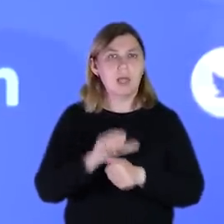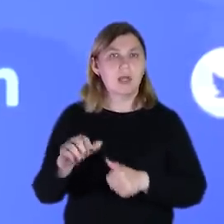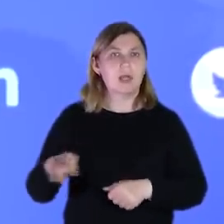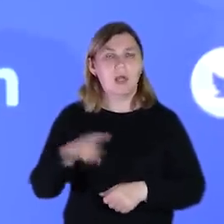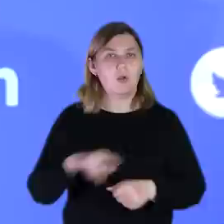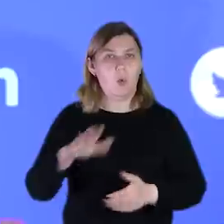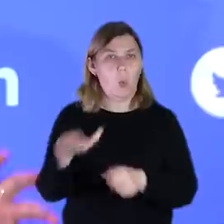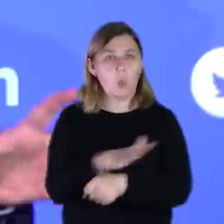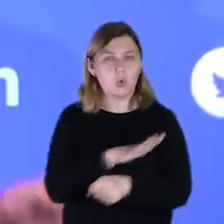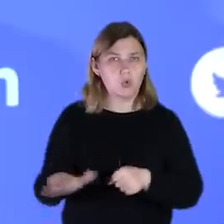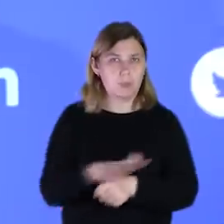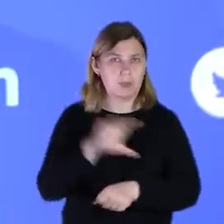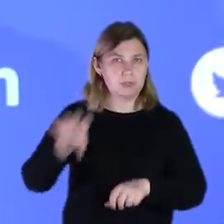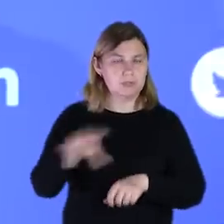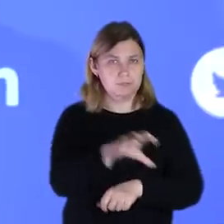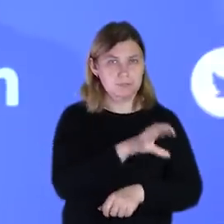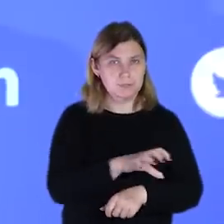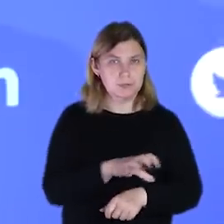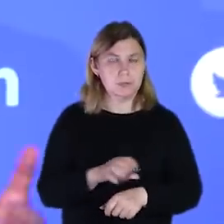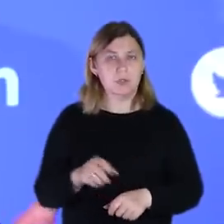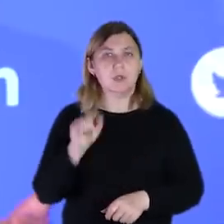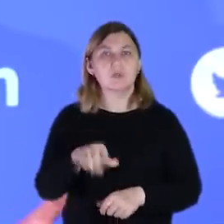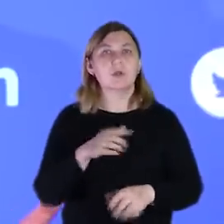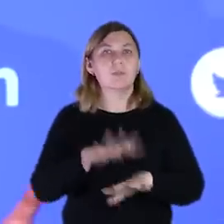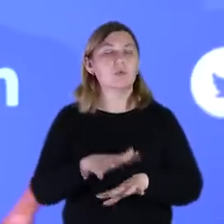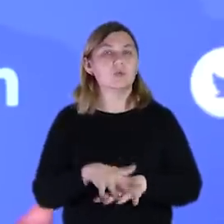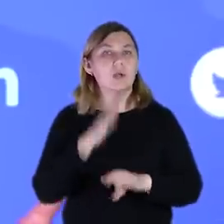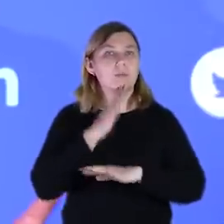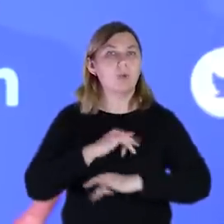uzupełnień na terenie działania DOK IX. Wiadomo , - to był system powszechnego poboru,